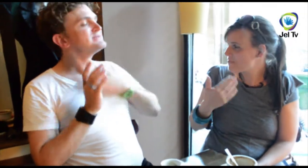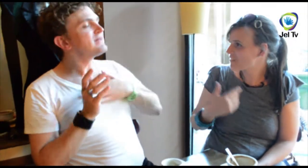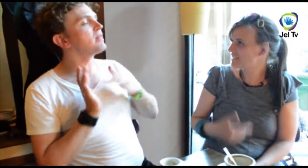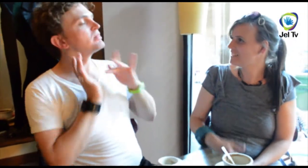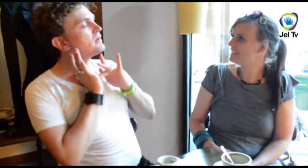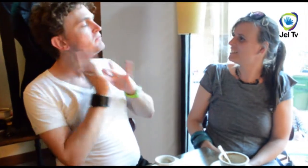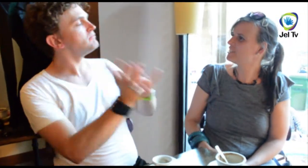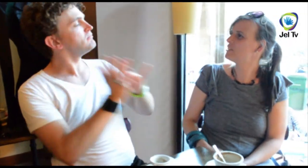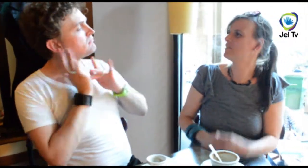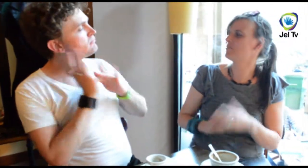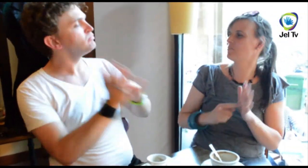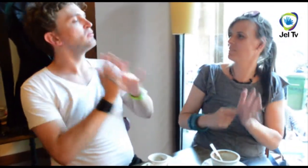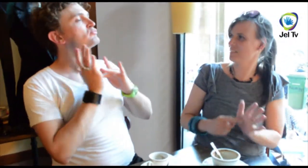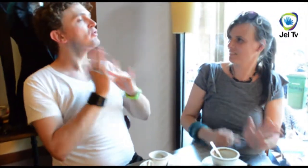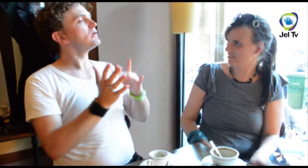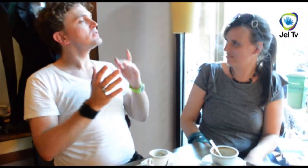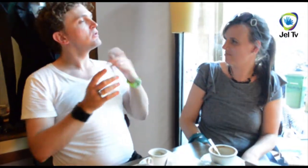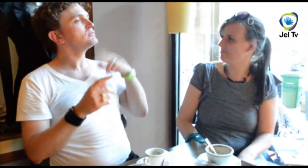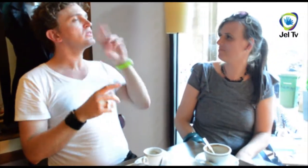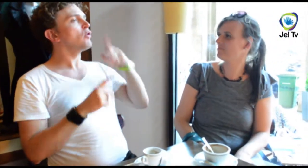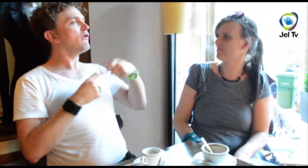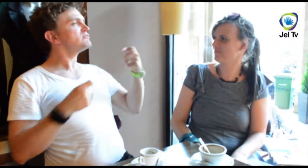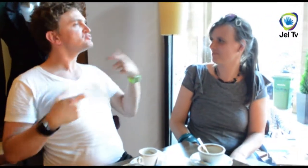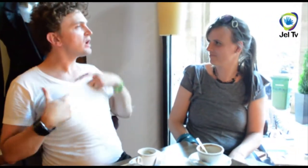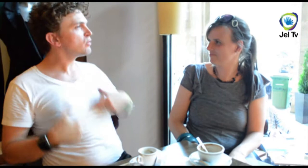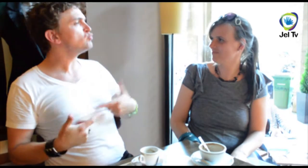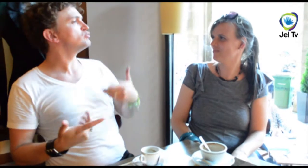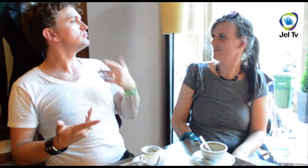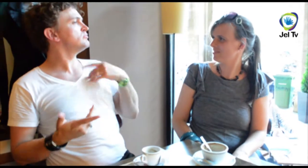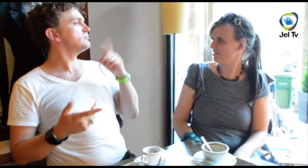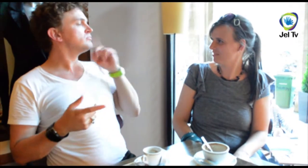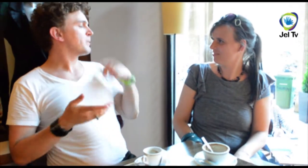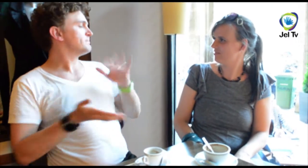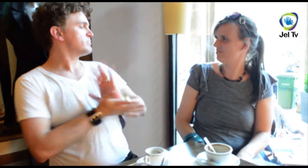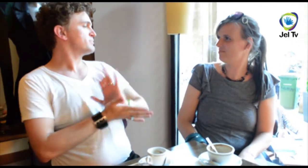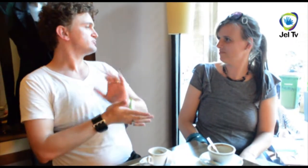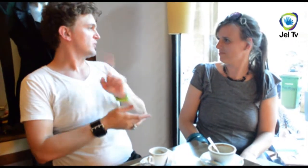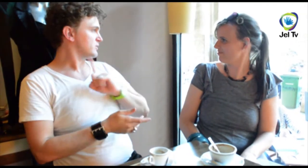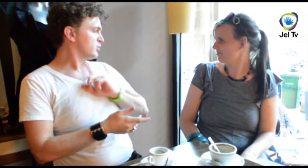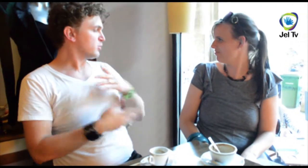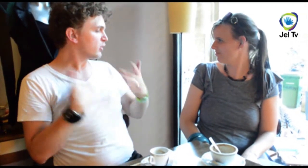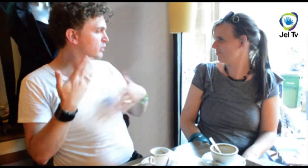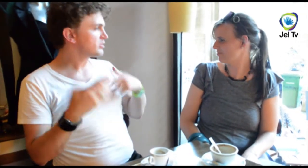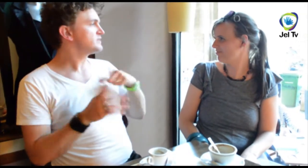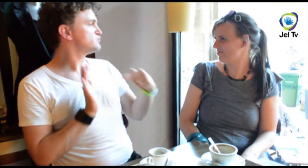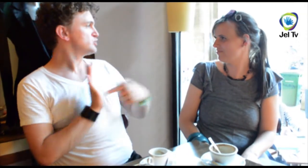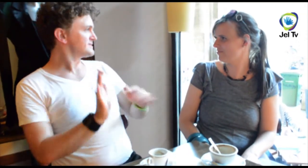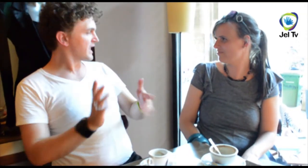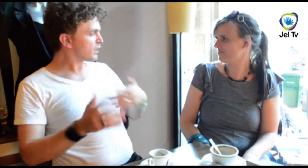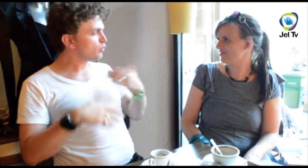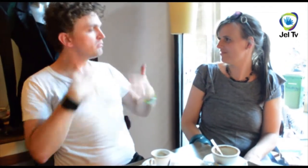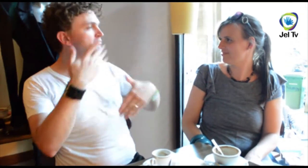Szerettem mutatni, hogy hallássérültként be tudom bizonyítani a tudásomat. Ez volt a célom...